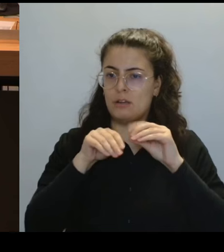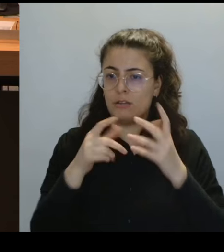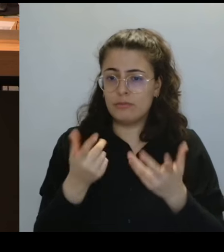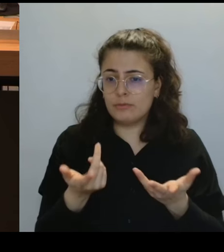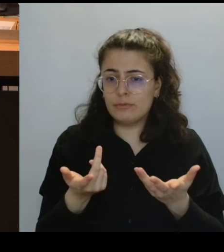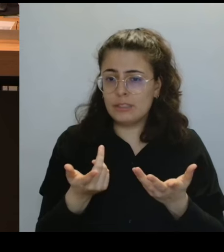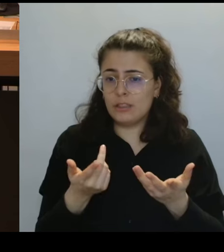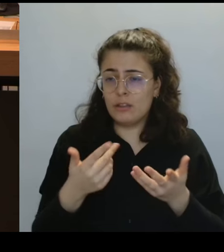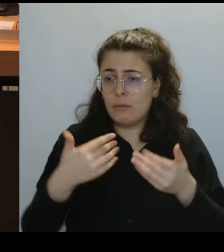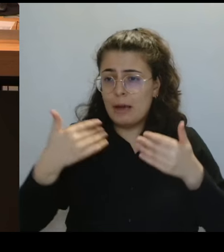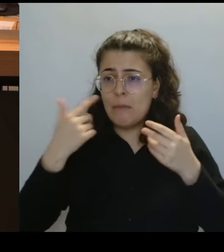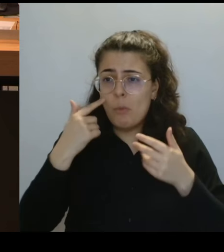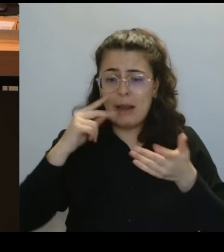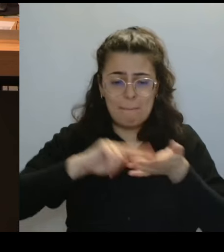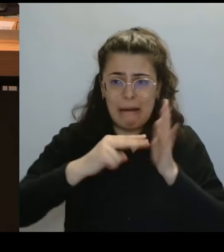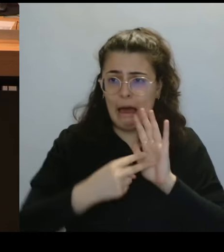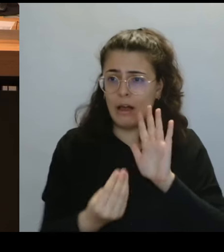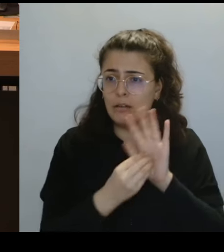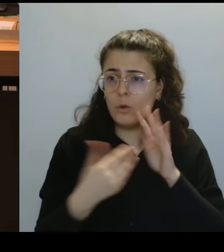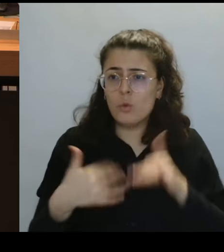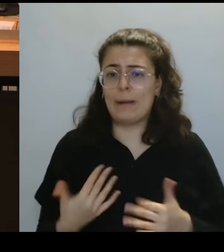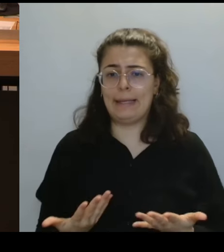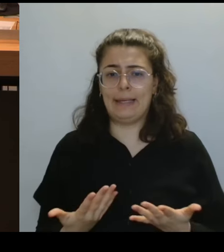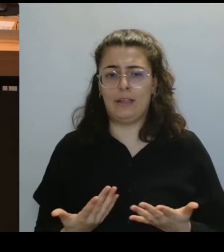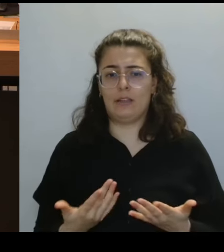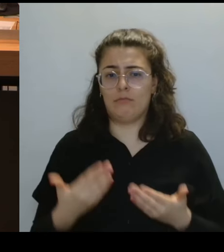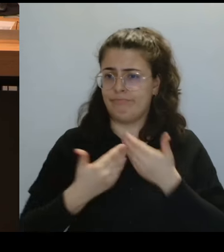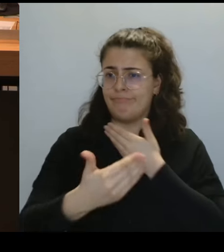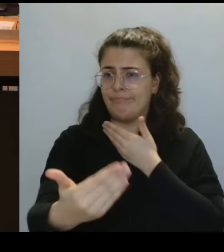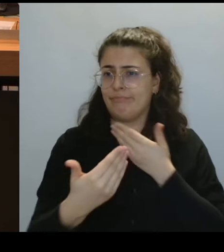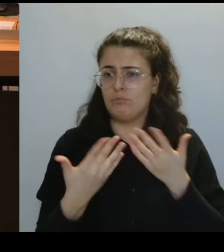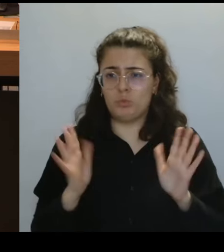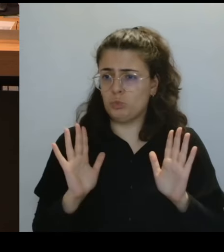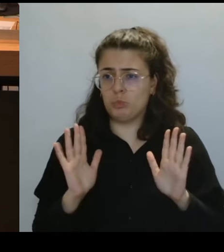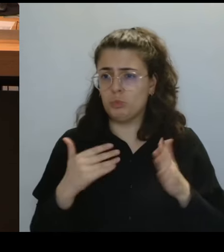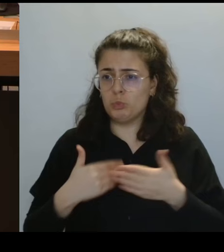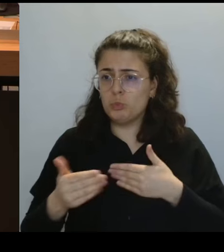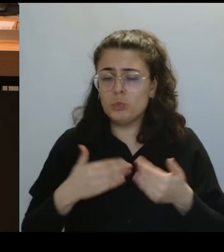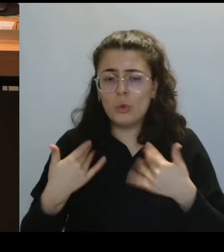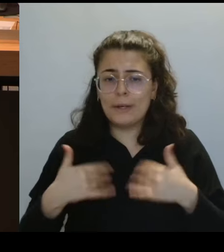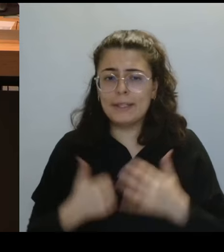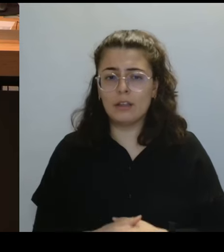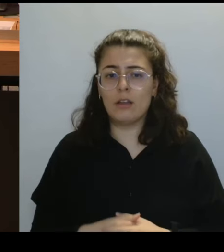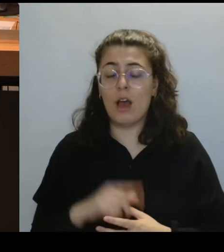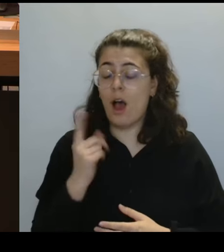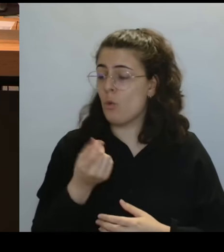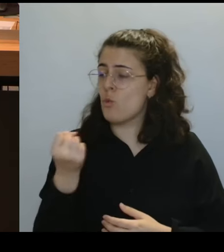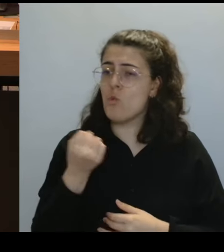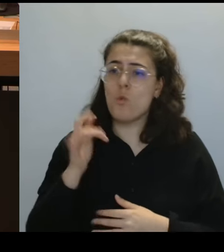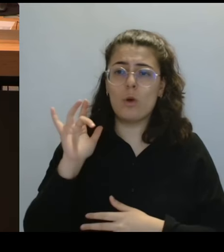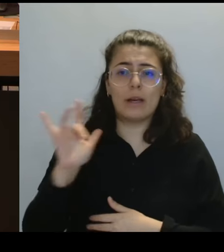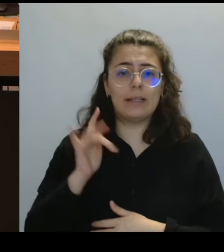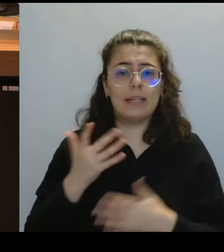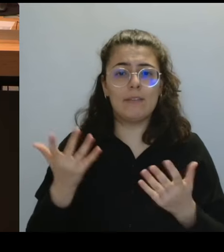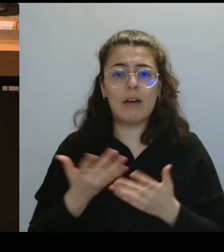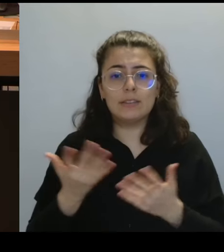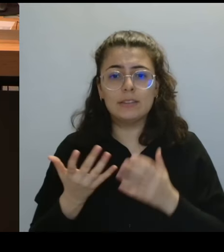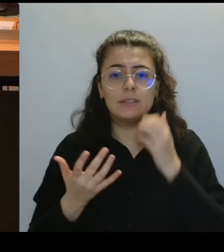Und das besonders Kritikwürdige ist, dass sie keinen einzigen konstruktiven Gedanken darauf verwenden